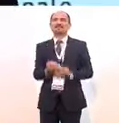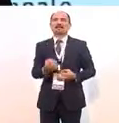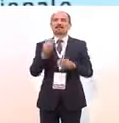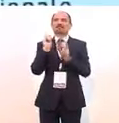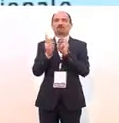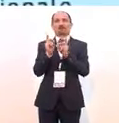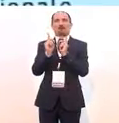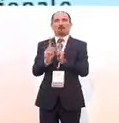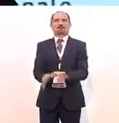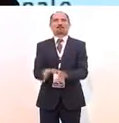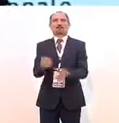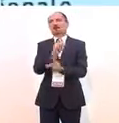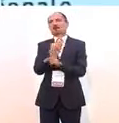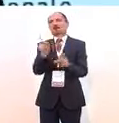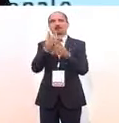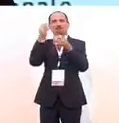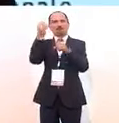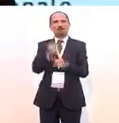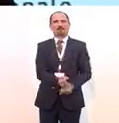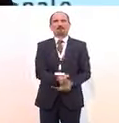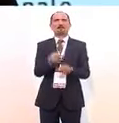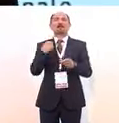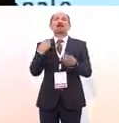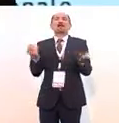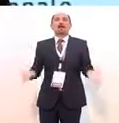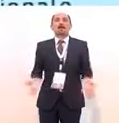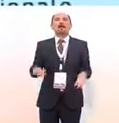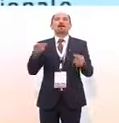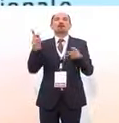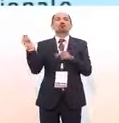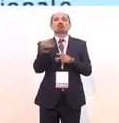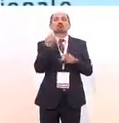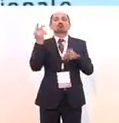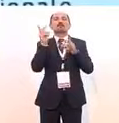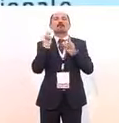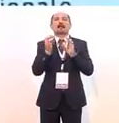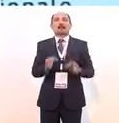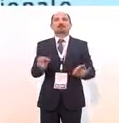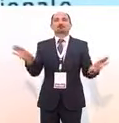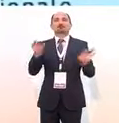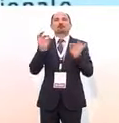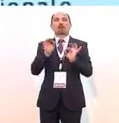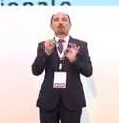il punto fondamentale. Non è stato frutto del caso, la politica serve ancora. Perché